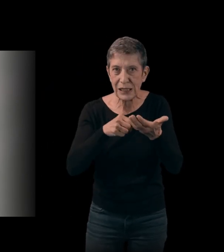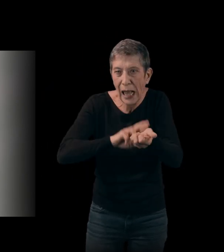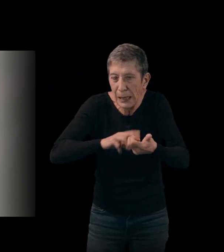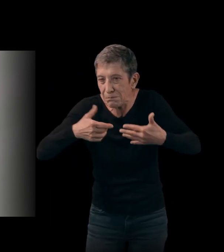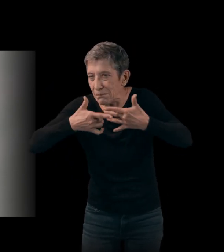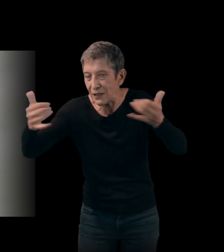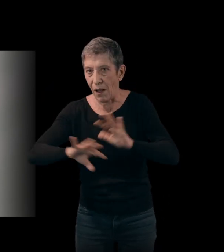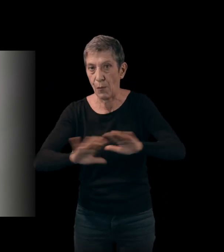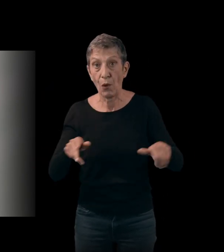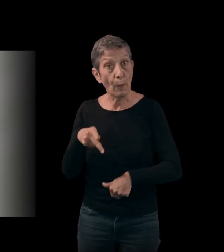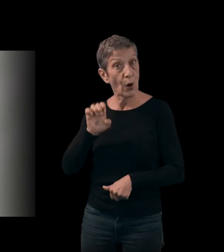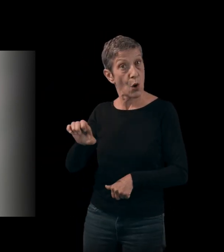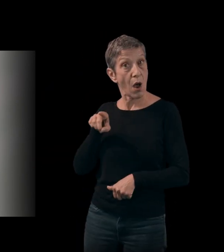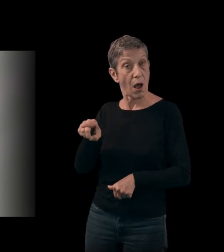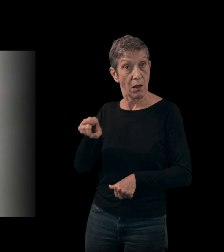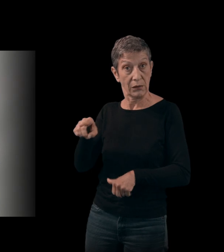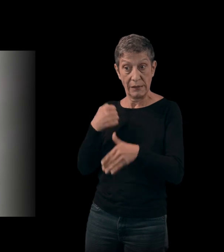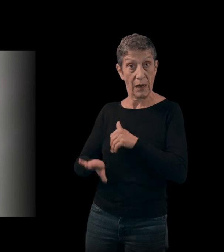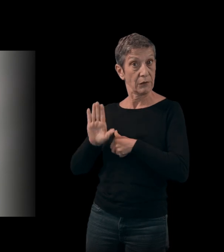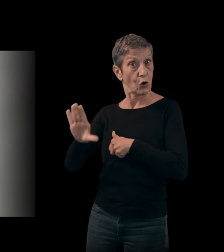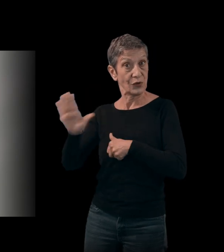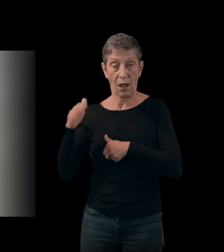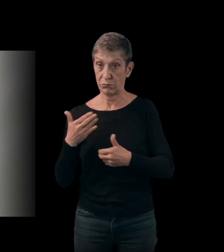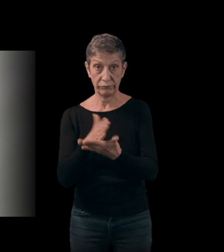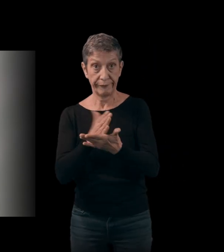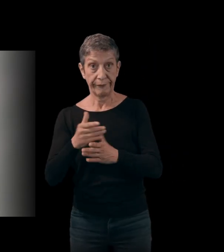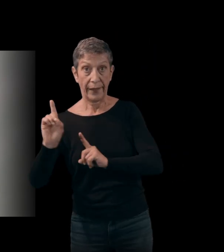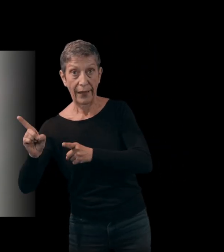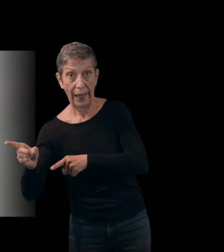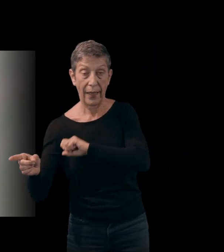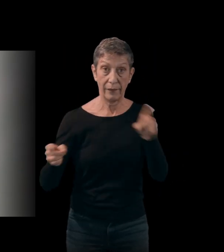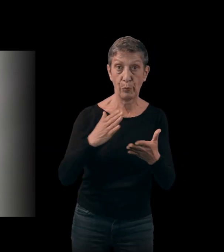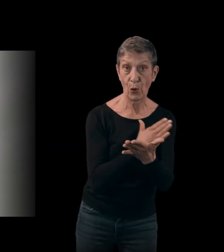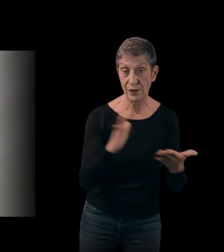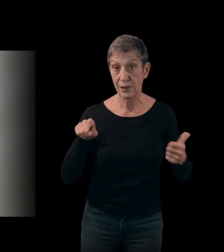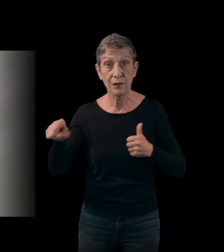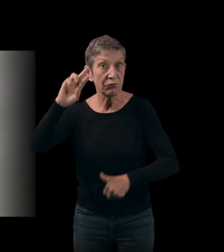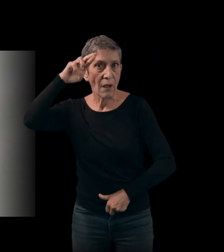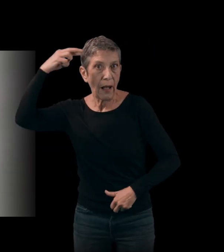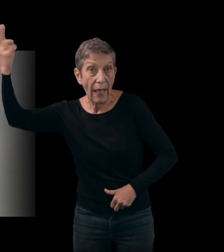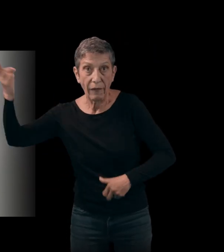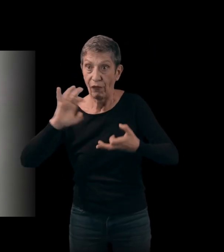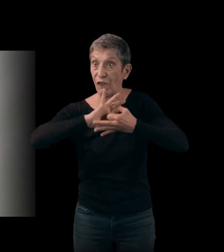Paul Éluard était né comme ça, à l’ombre des obus et des jeunes filles en fleurs. Et Paul Éluard rêvait : de phrases incandescentes,